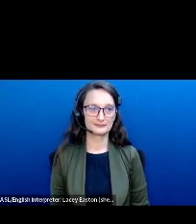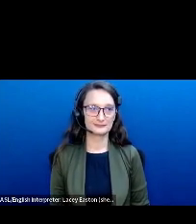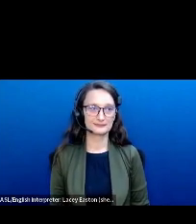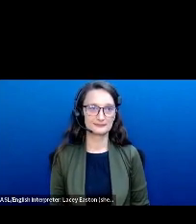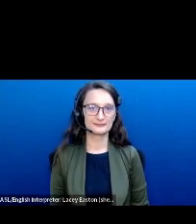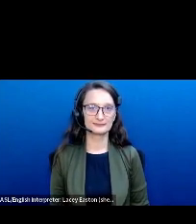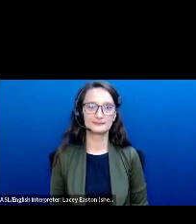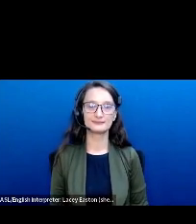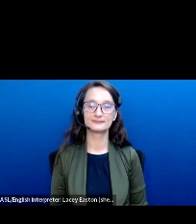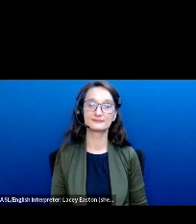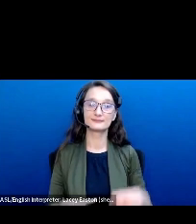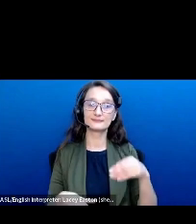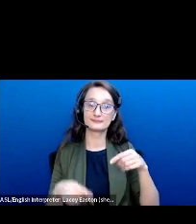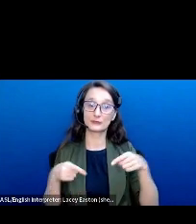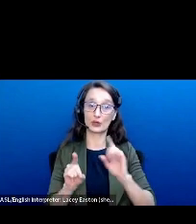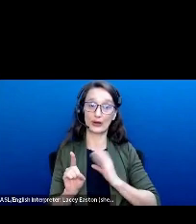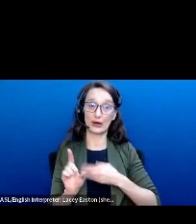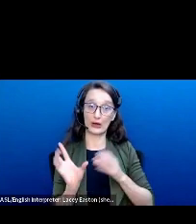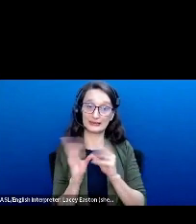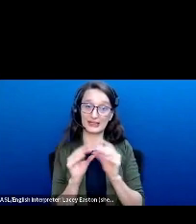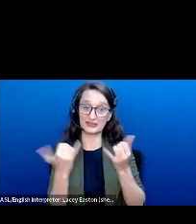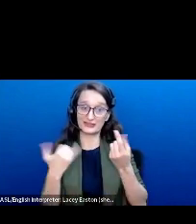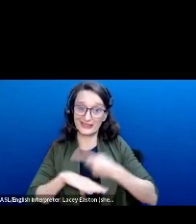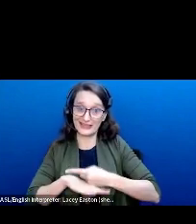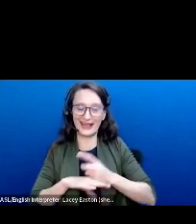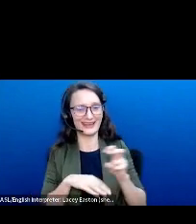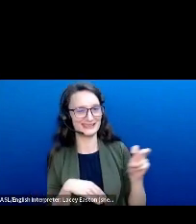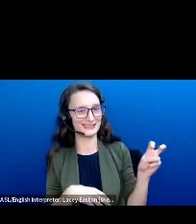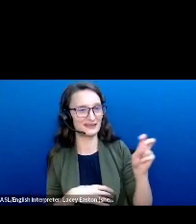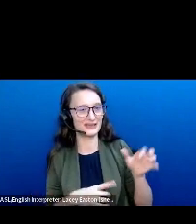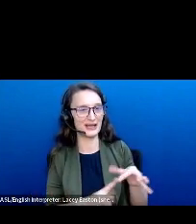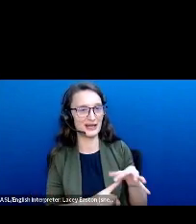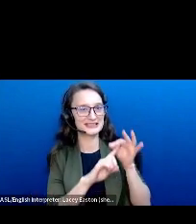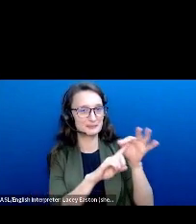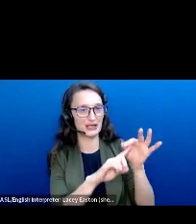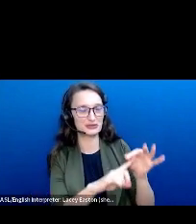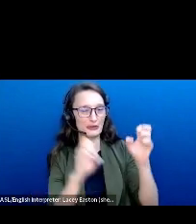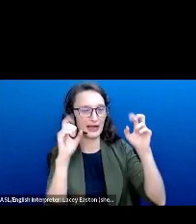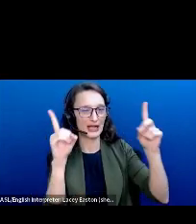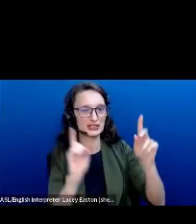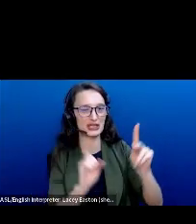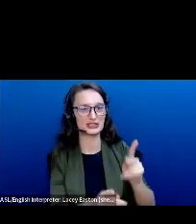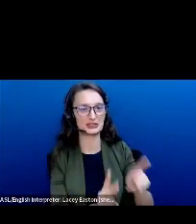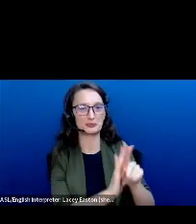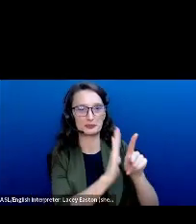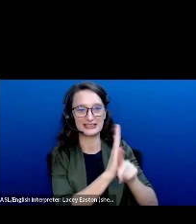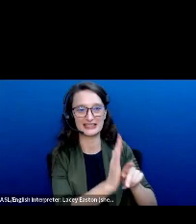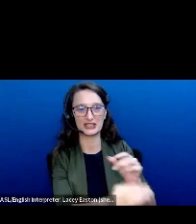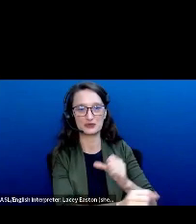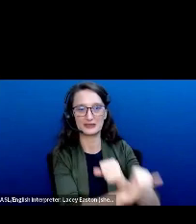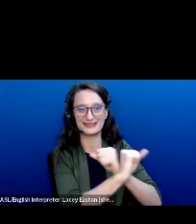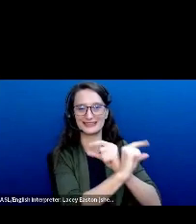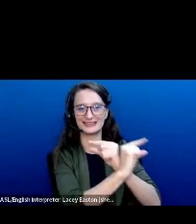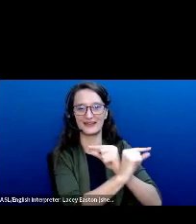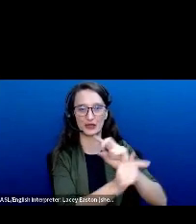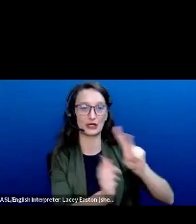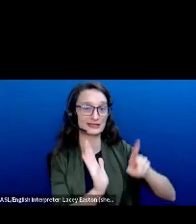de nuestra sesión de hoy, navegando por las garantías procesales de educación especial, segunda parte nos centraremos en